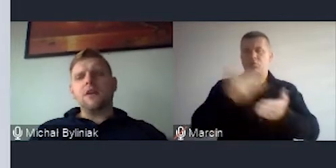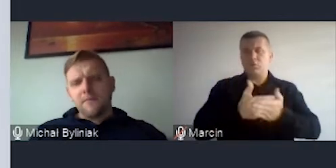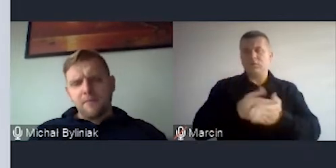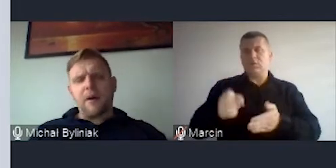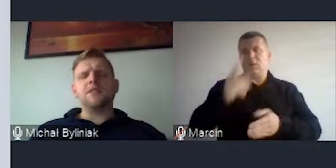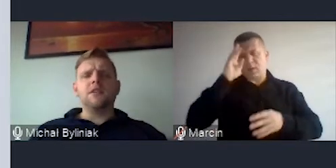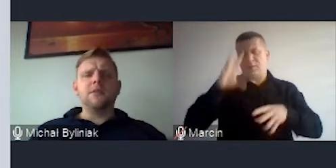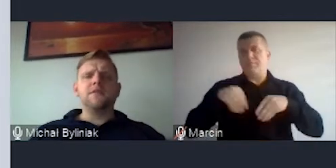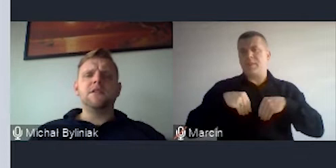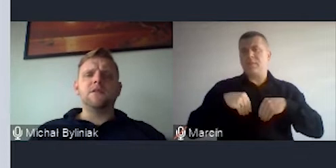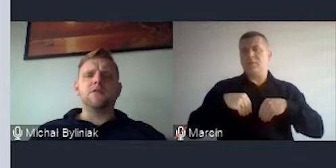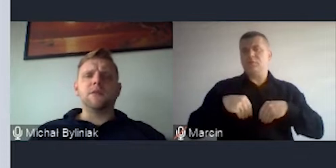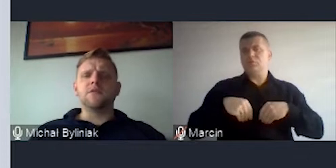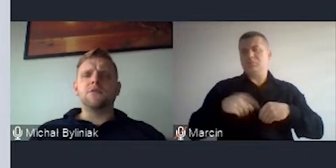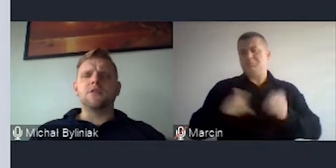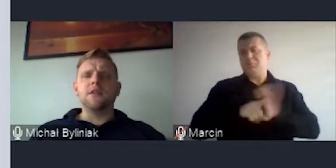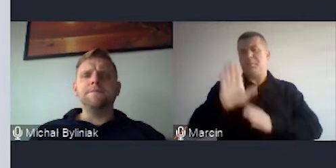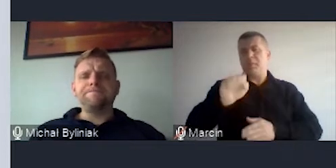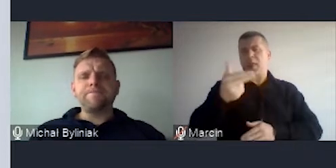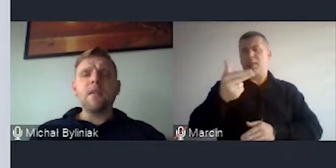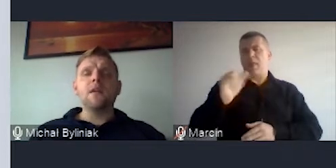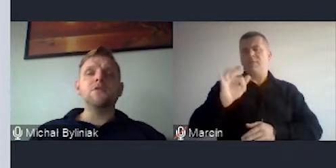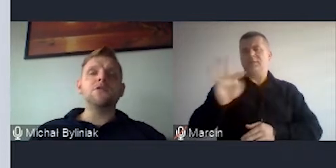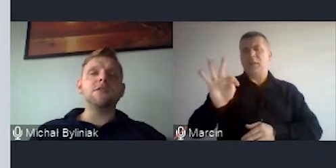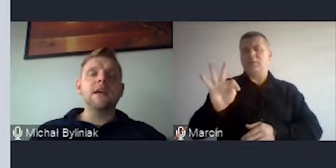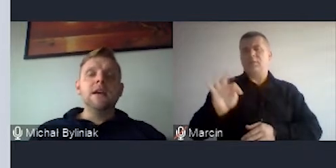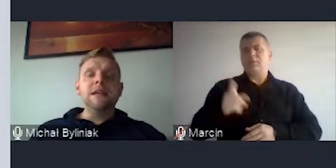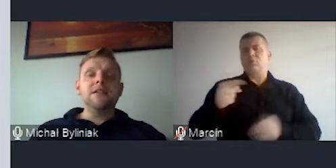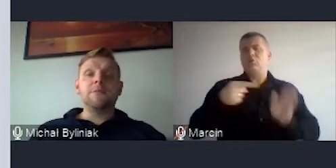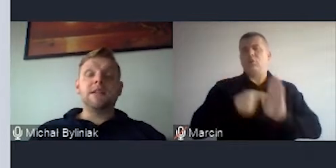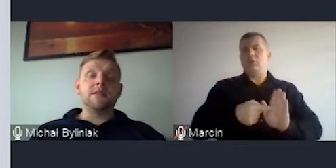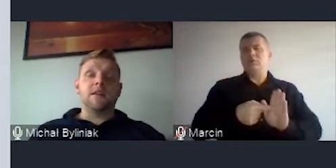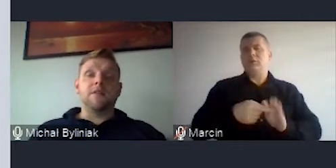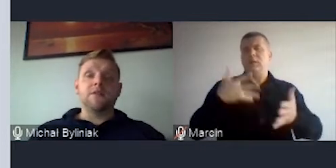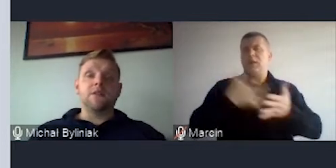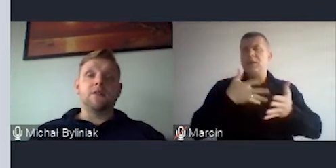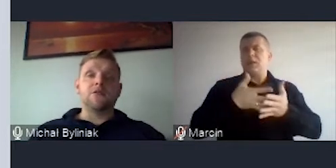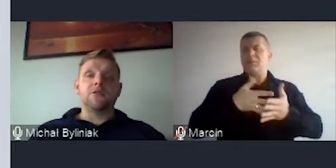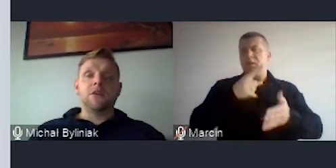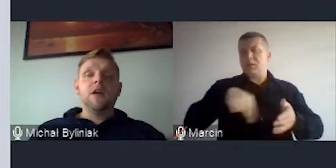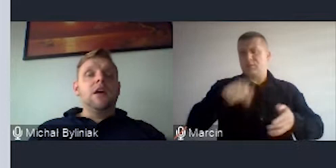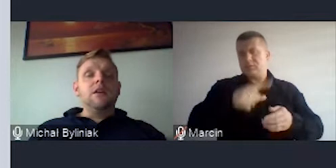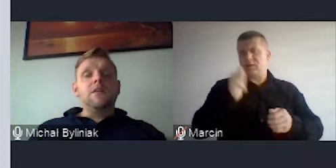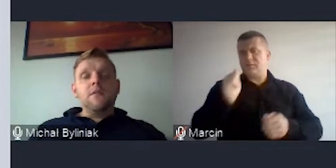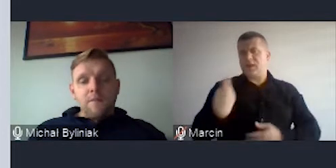które bardziej dla beneficjentów będzie skuteczne, dotyczące interpretacji tej kwalifikowalności.